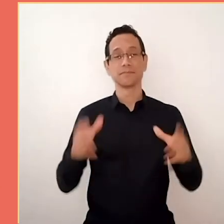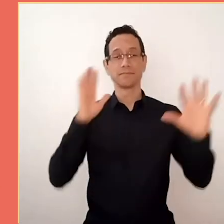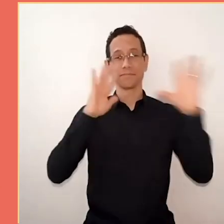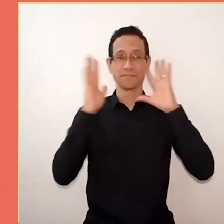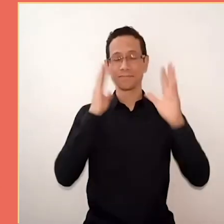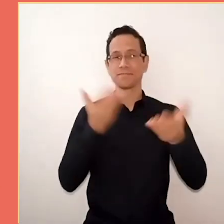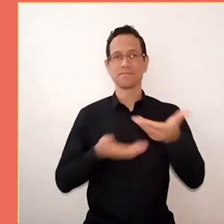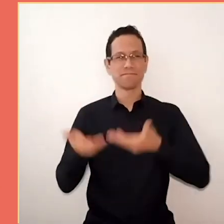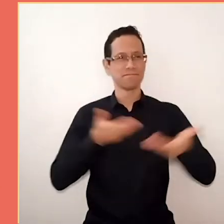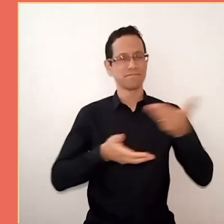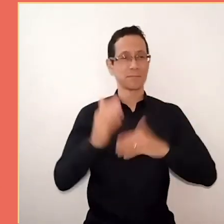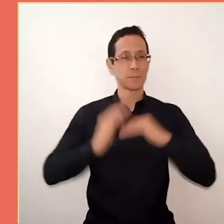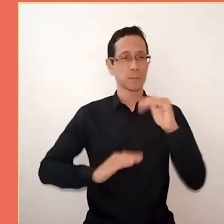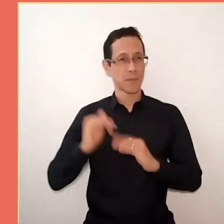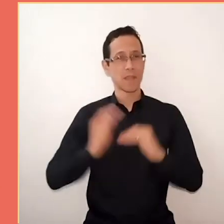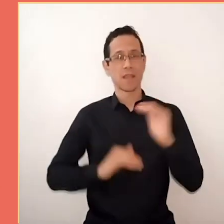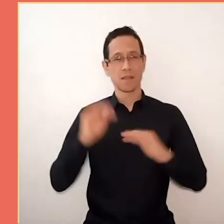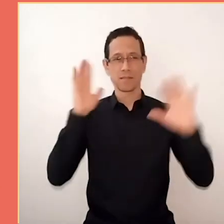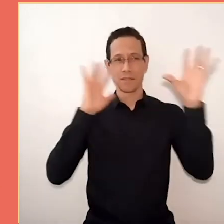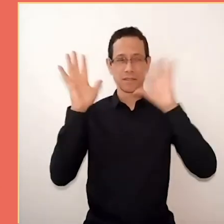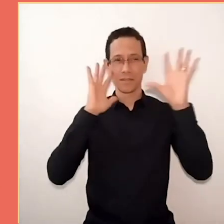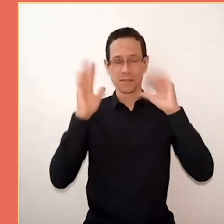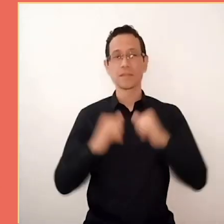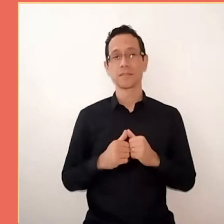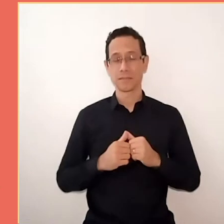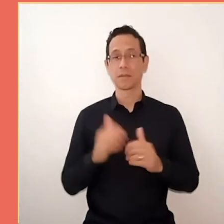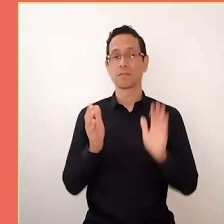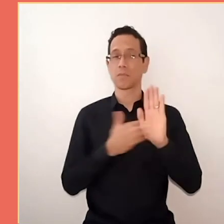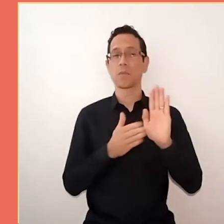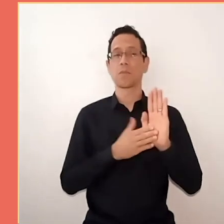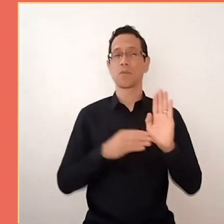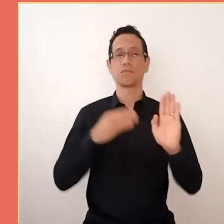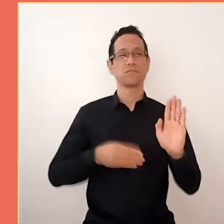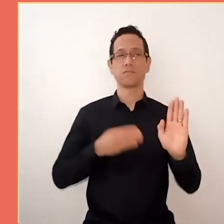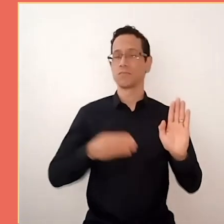referências e práticas, têm sido um dos nossos propósitos ao longo desses três anos.